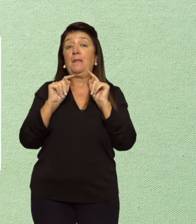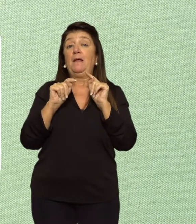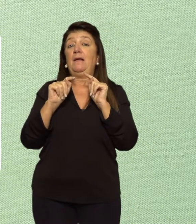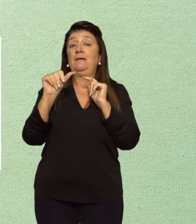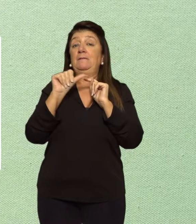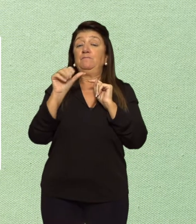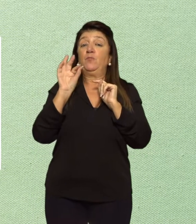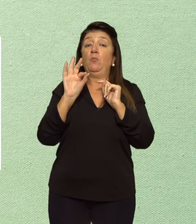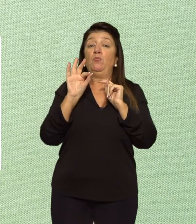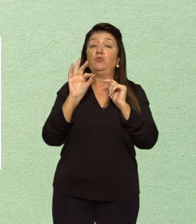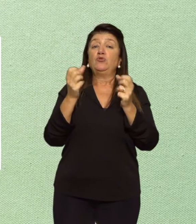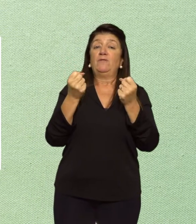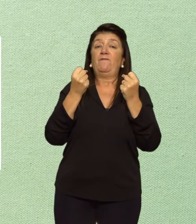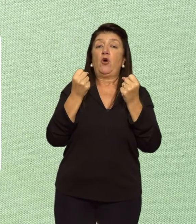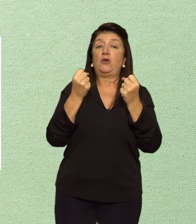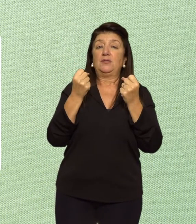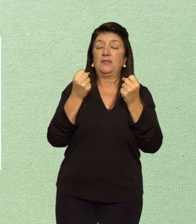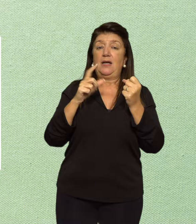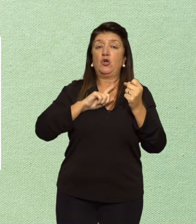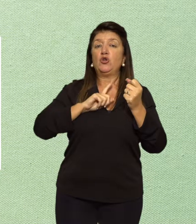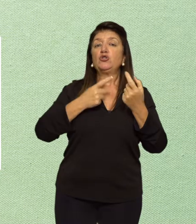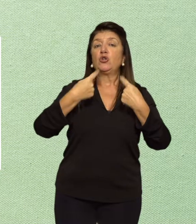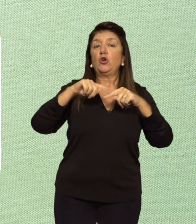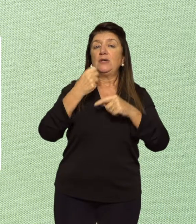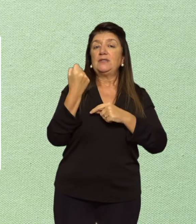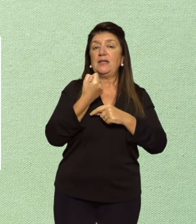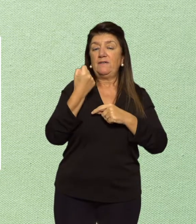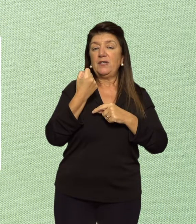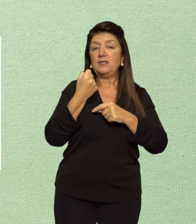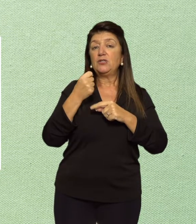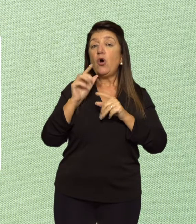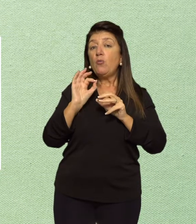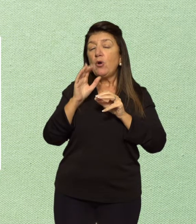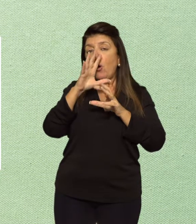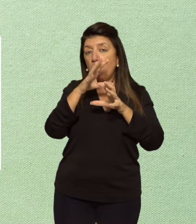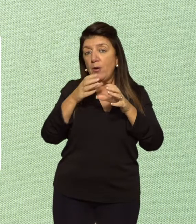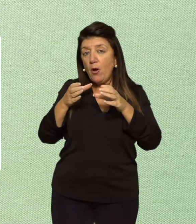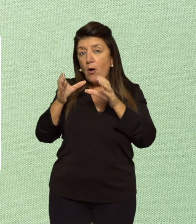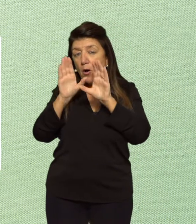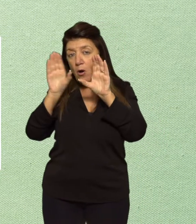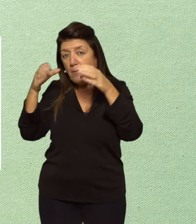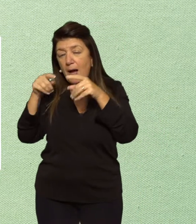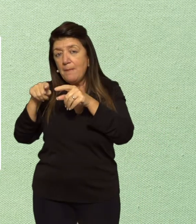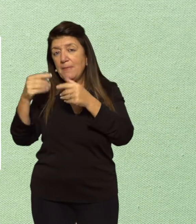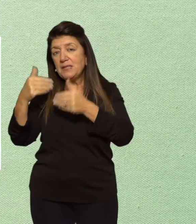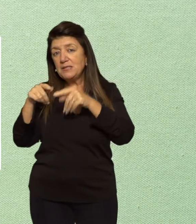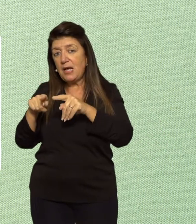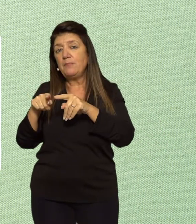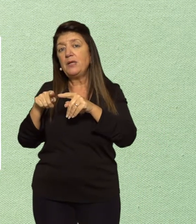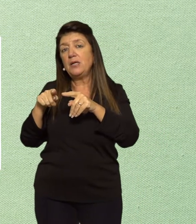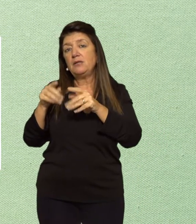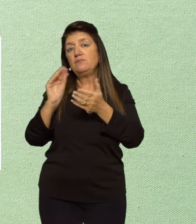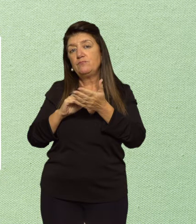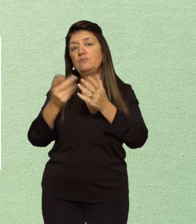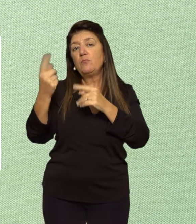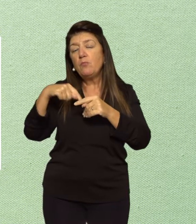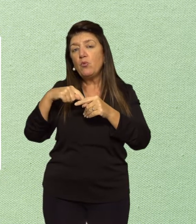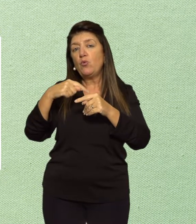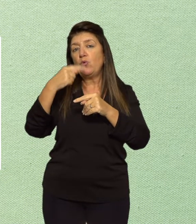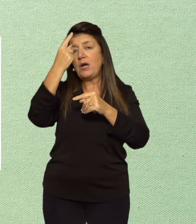servizio è una profonda interdisciplinarietà delle figure coinvolte nel fornire aiuto e